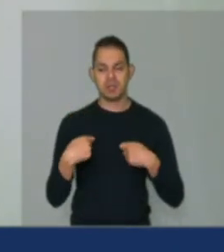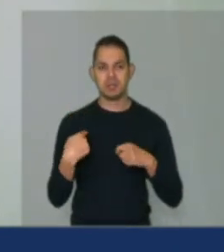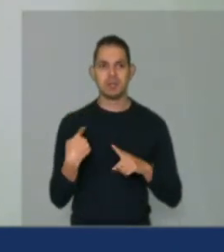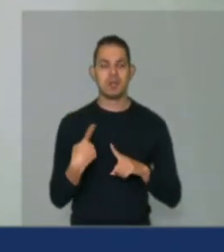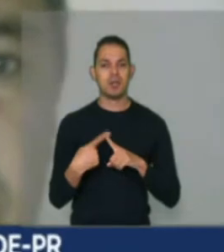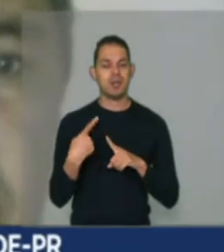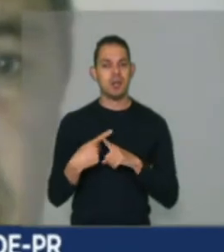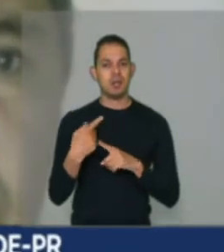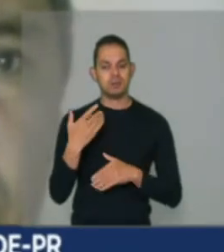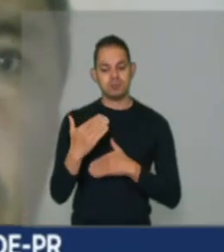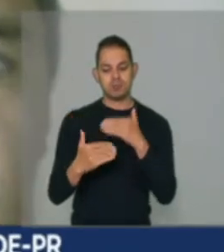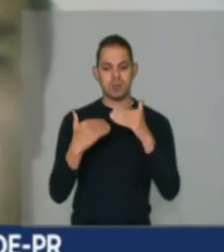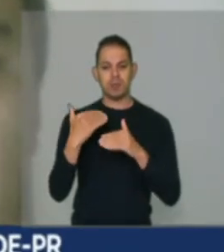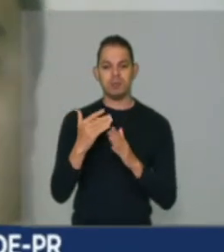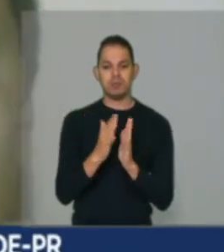PROCESSO ELEITORAL DO BRASIL. ESTAMOS FELIZES AÍ COM A